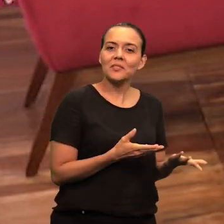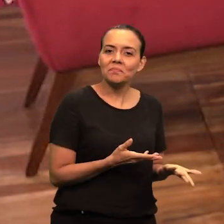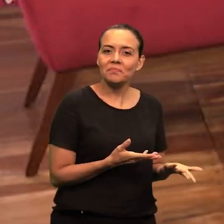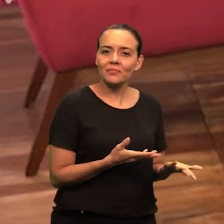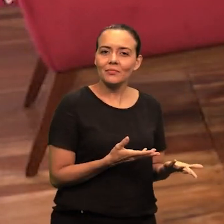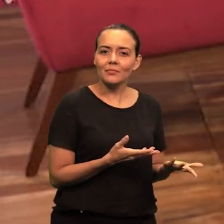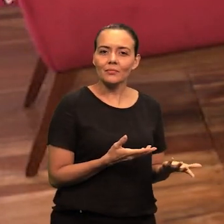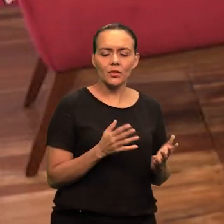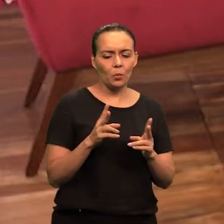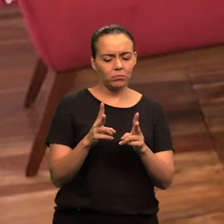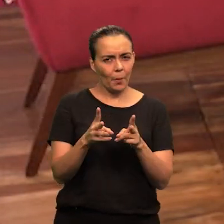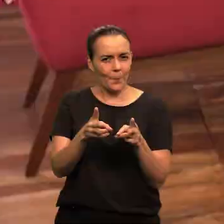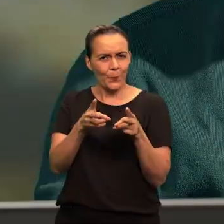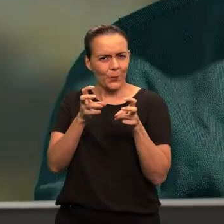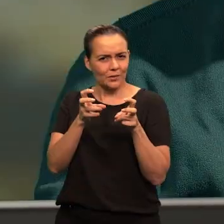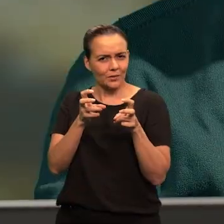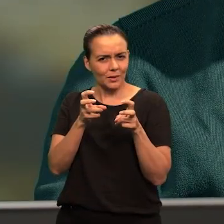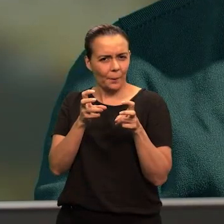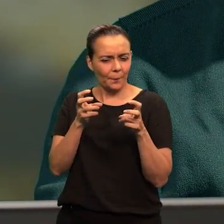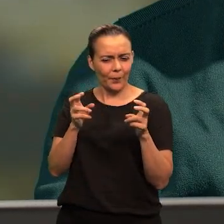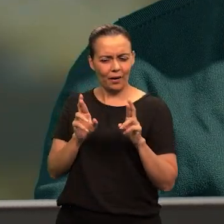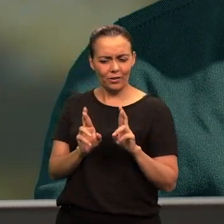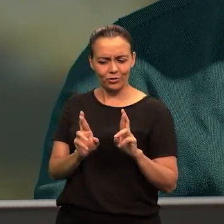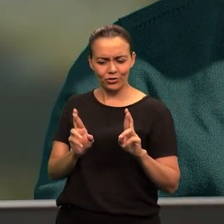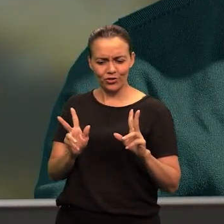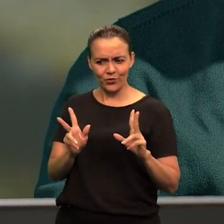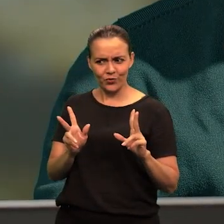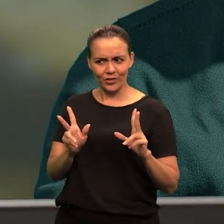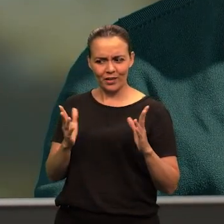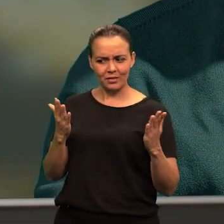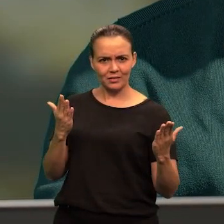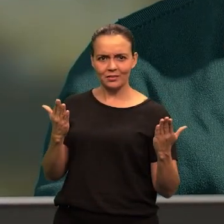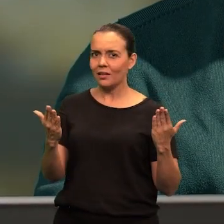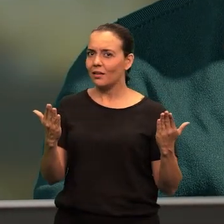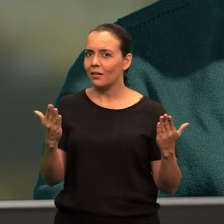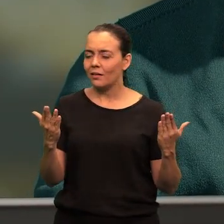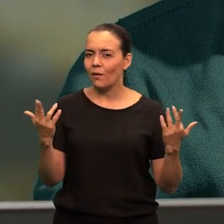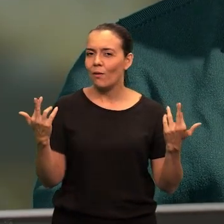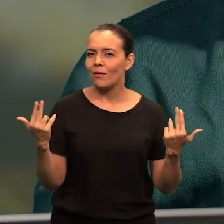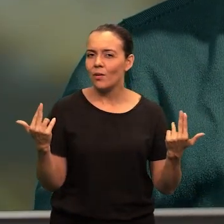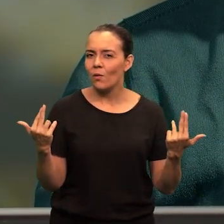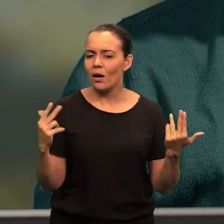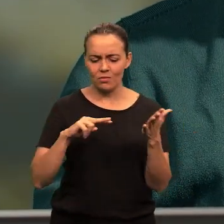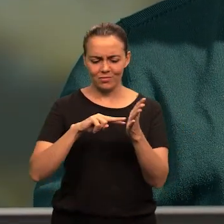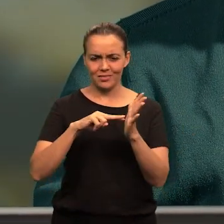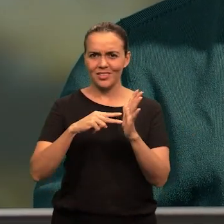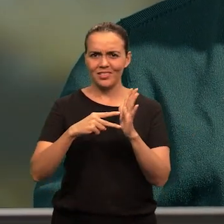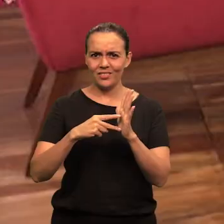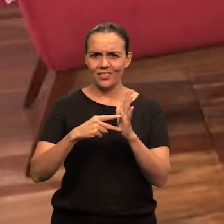consiga perceber, de forma muito aguda, que aquilo que é essencialmente humano,